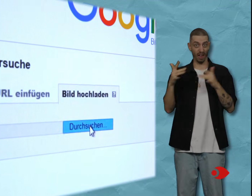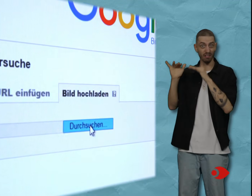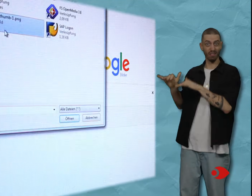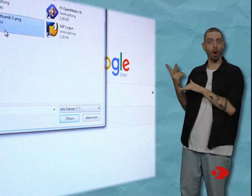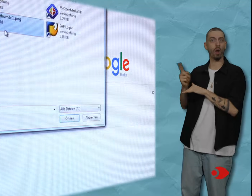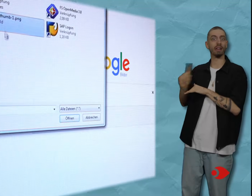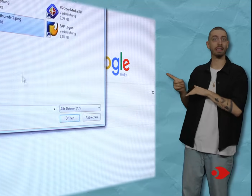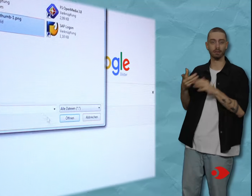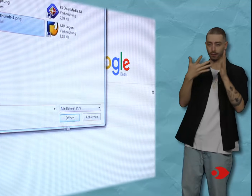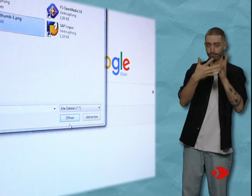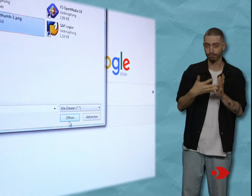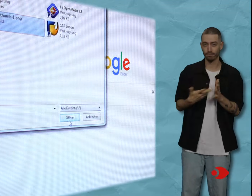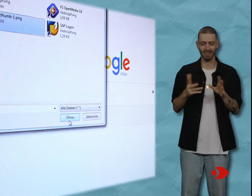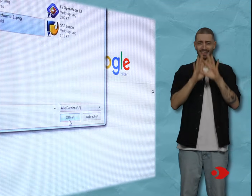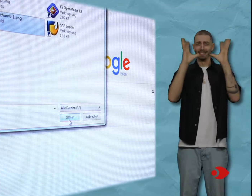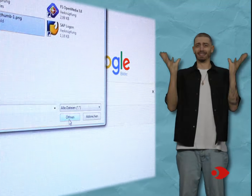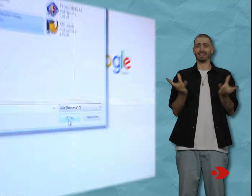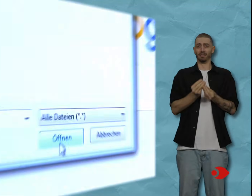Das könnt übrigens auch ihr ganz einfach machen.